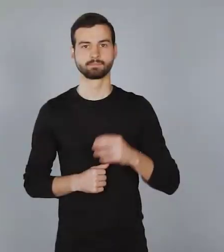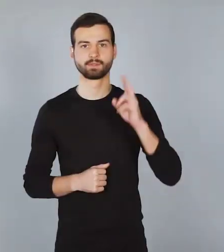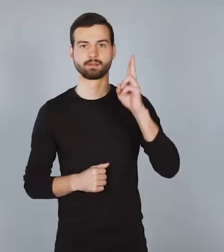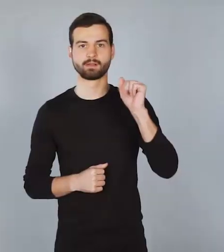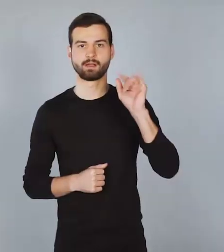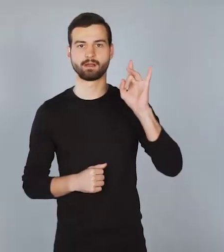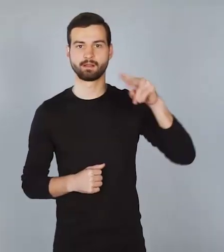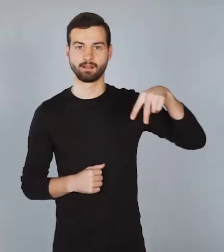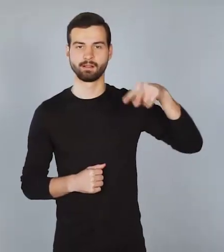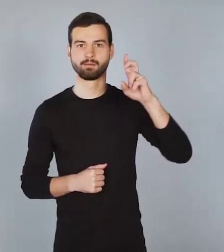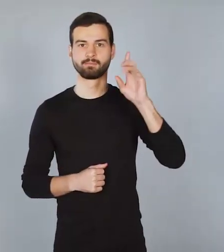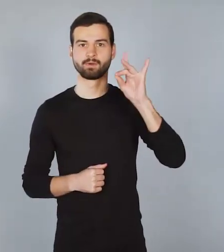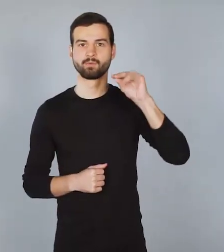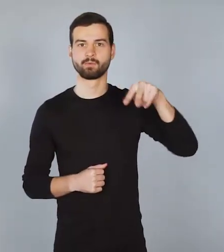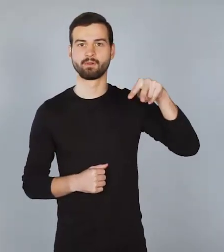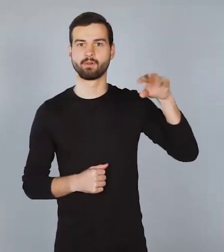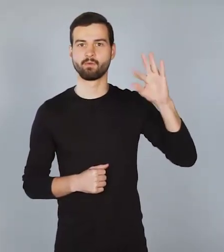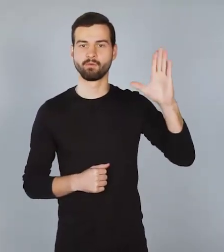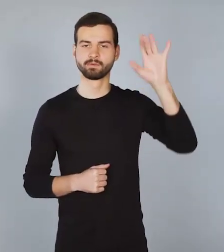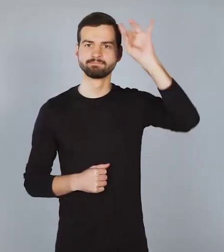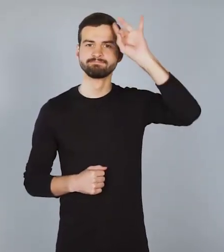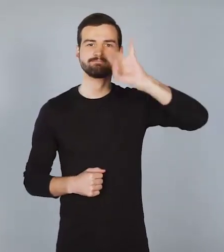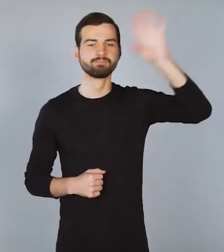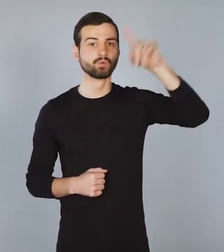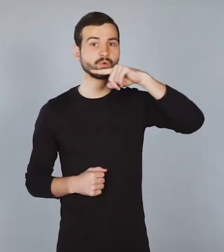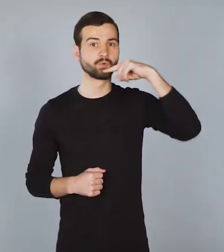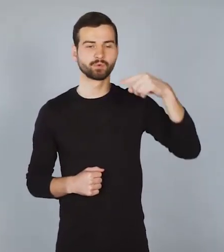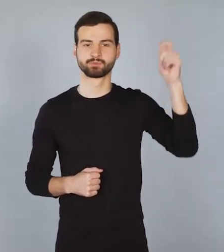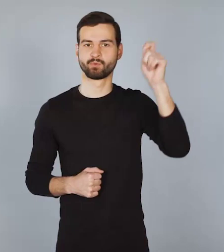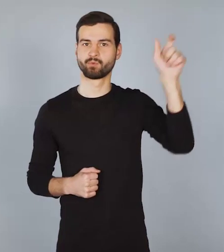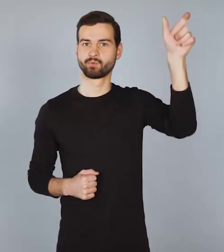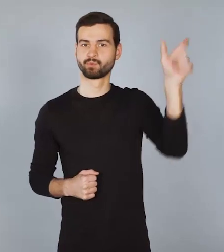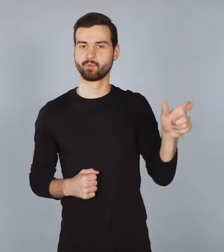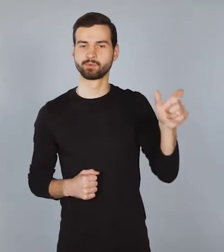Карл Брюллов - выдающийся русский живописец,